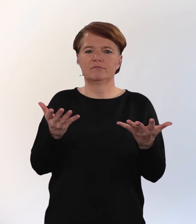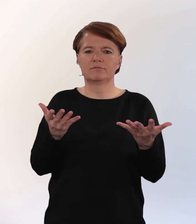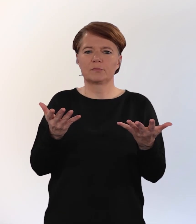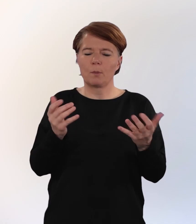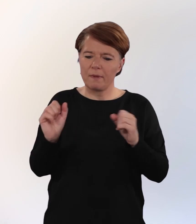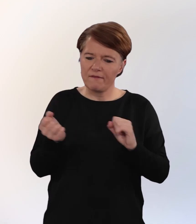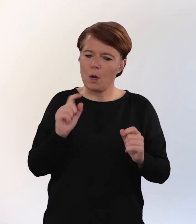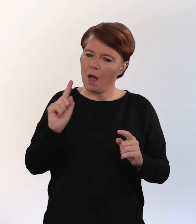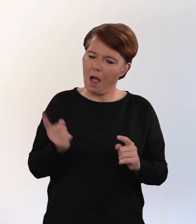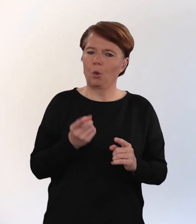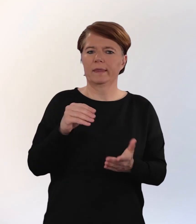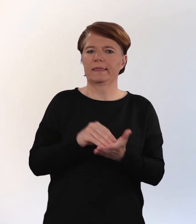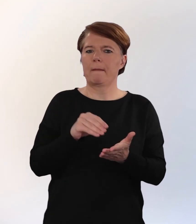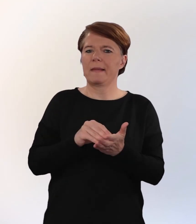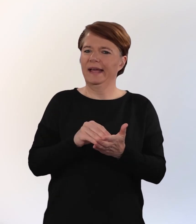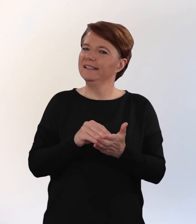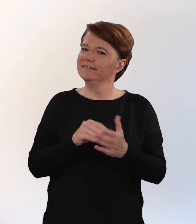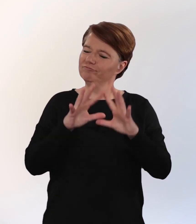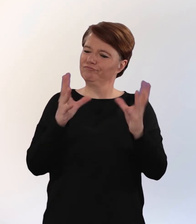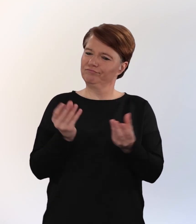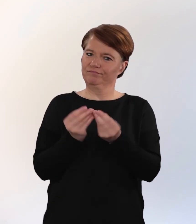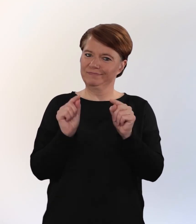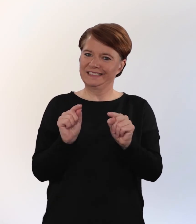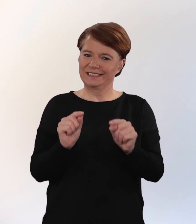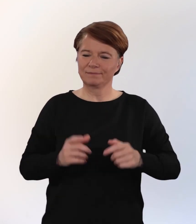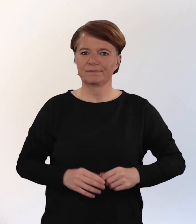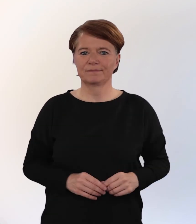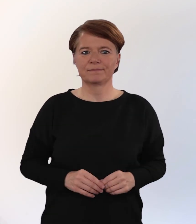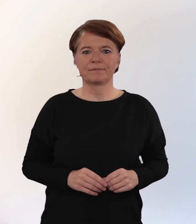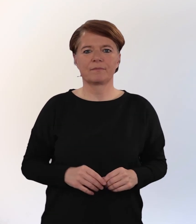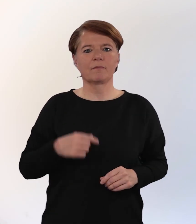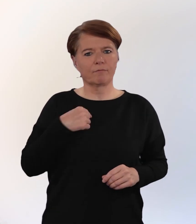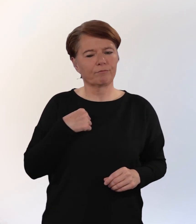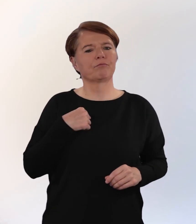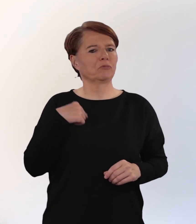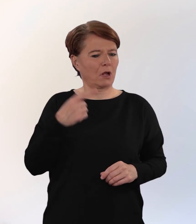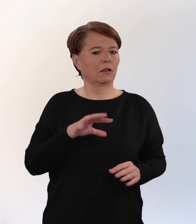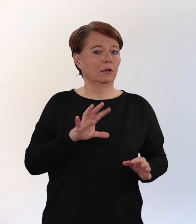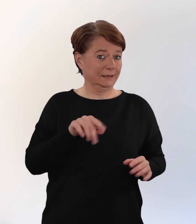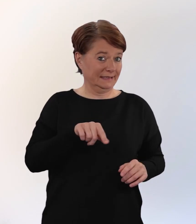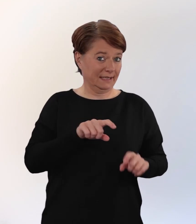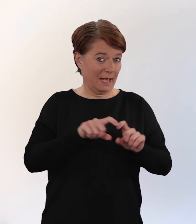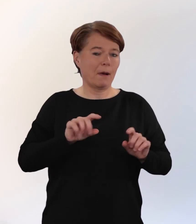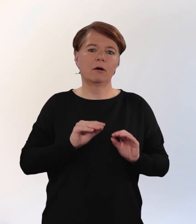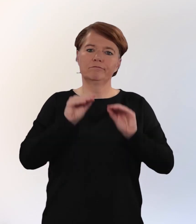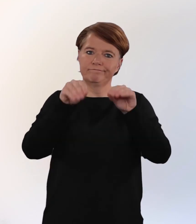Und bei der Bewegung eben auch. Ich performe auch auf der Bühne. Da sieht man mich,